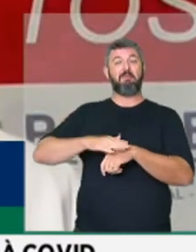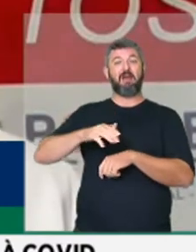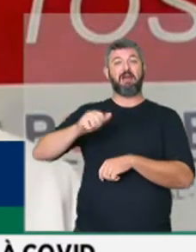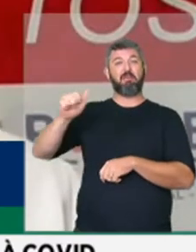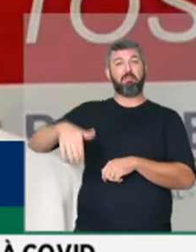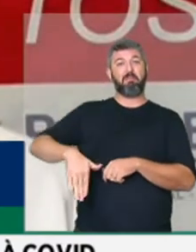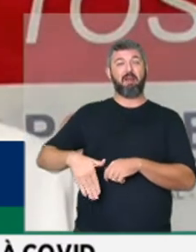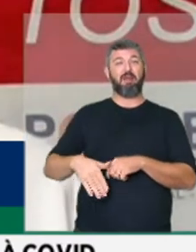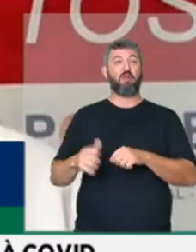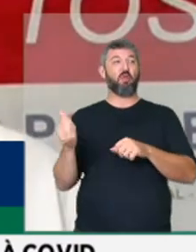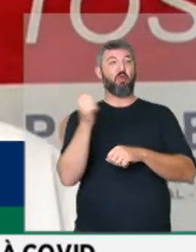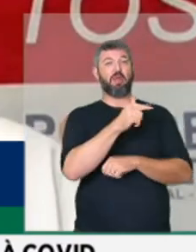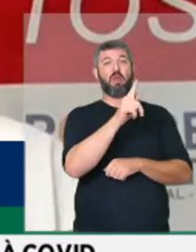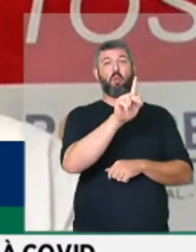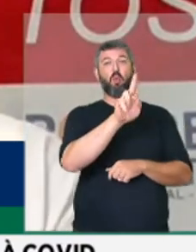QUEM NÃO QUER VER. E SÓ QUEM NÃO QUER VER NÃO ENXERGA A